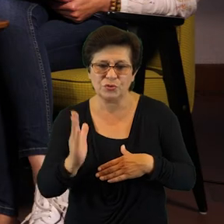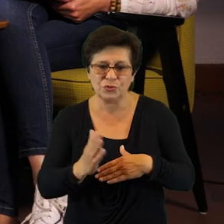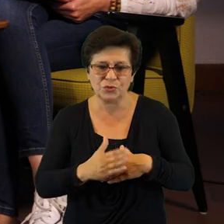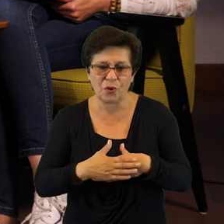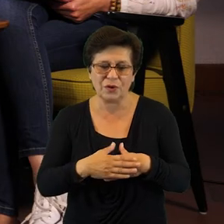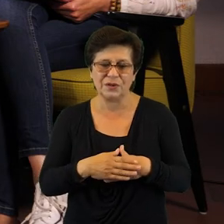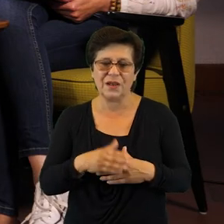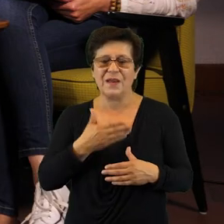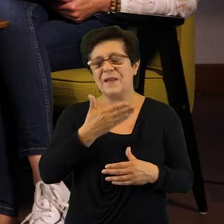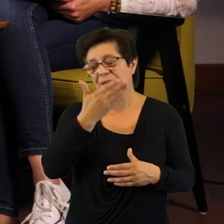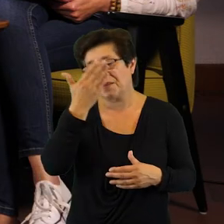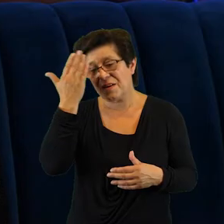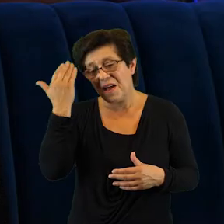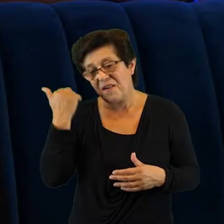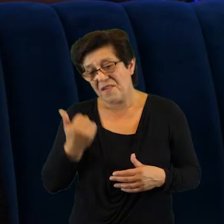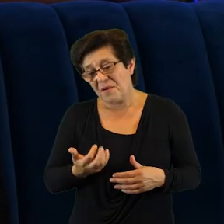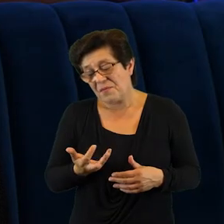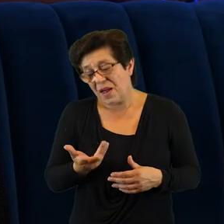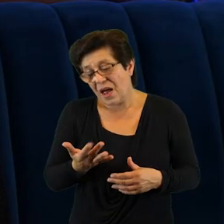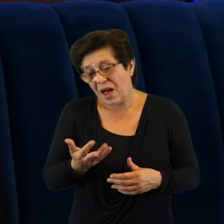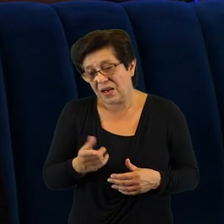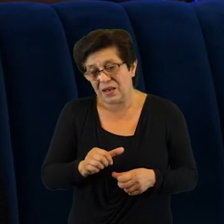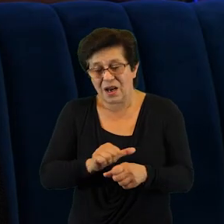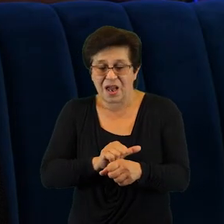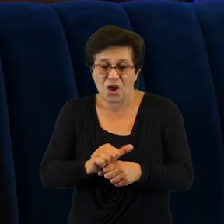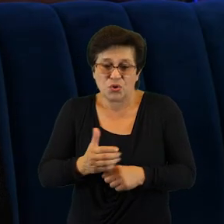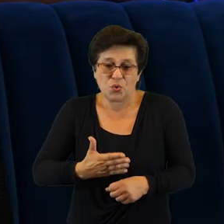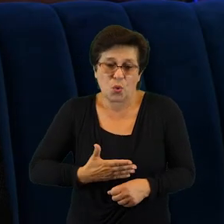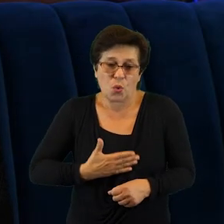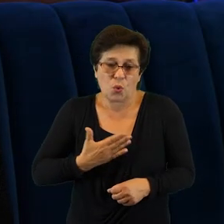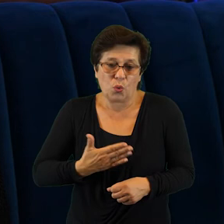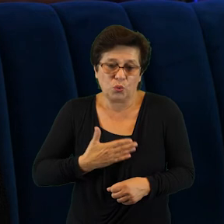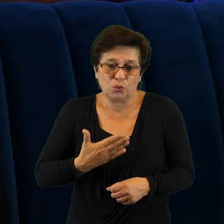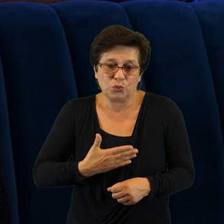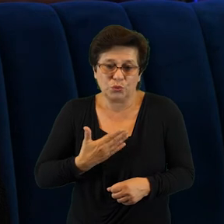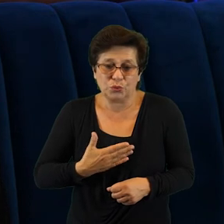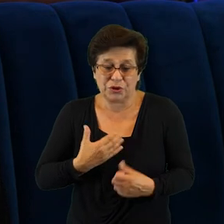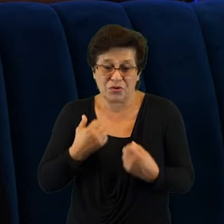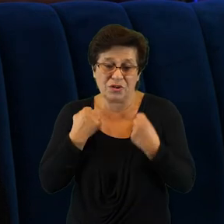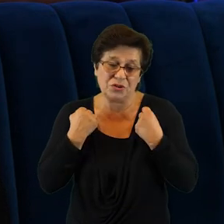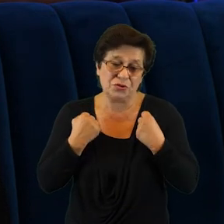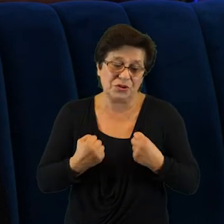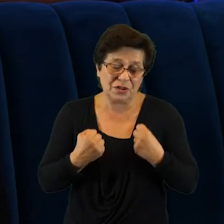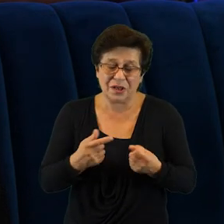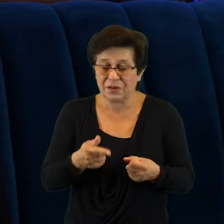Nie wiem, na ile uczucie do Janiny Konarskiej było silne, bo tego, tak jak powiedziałam,